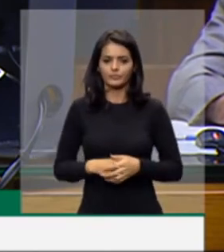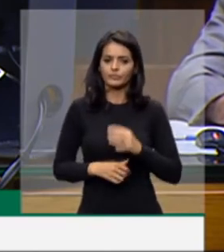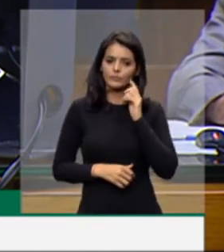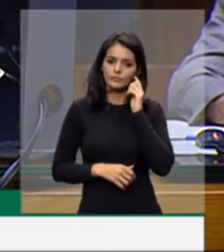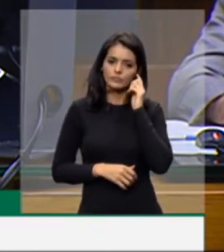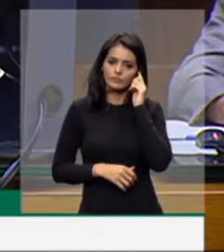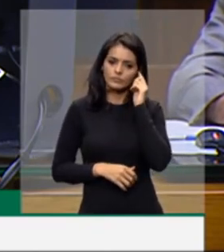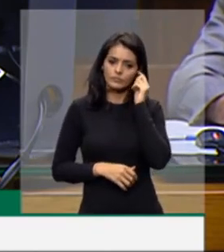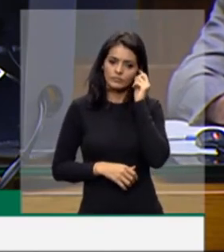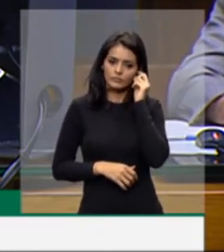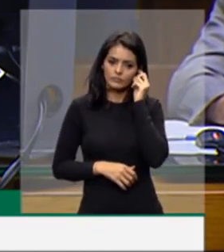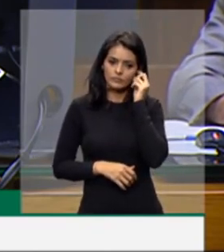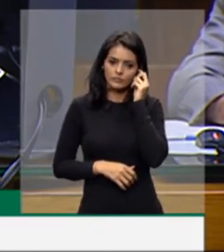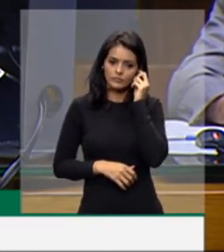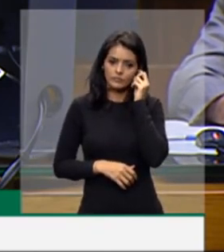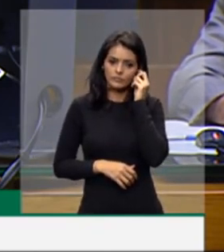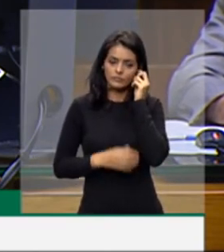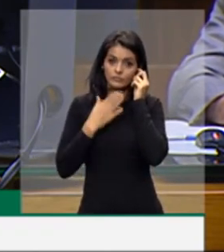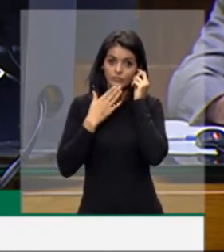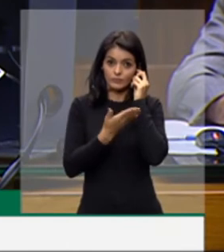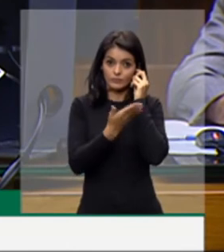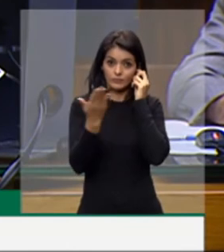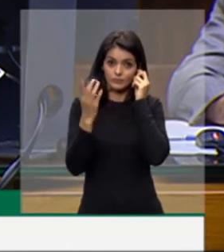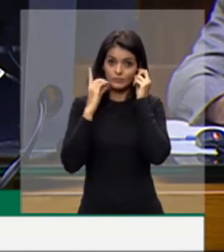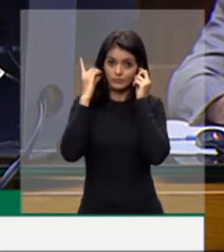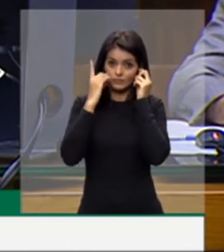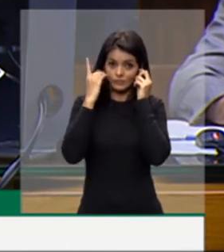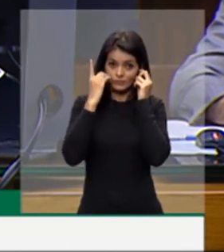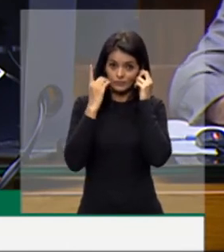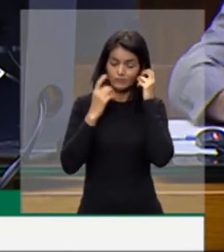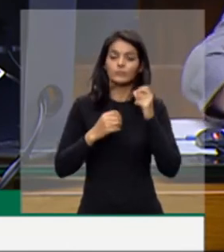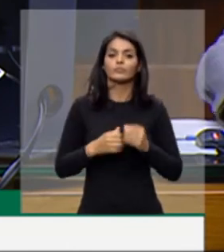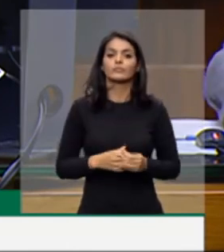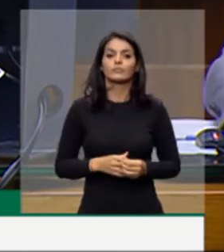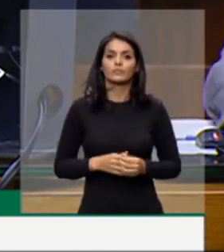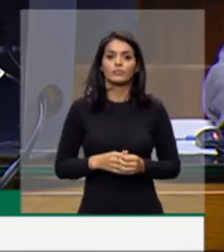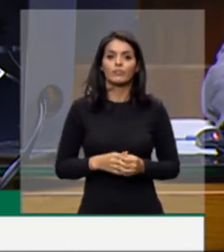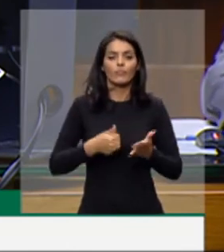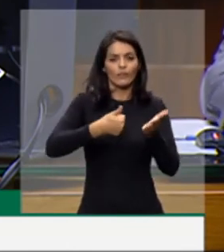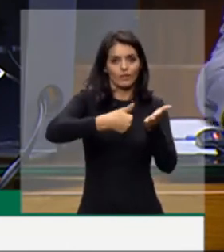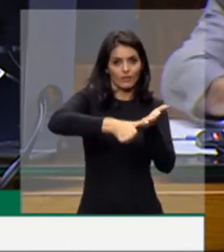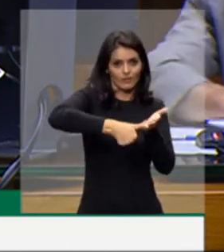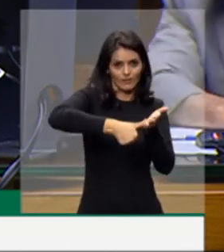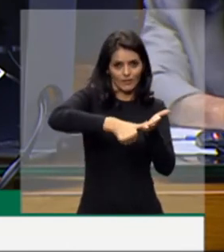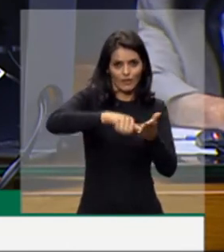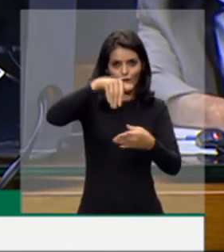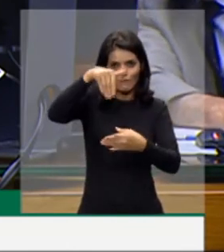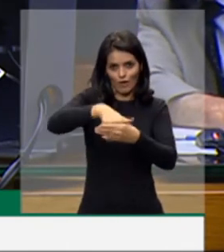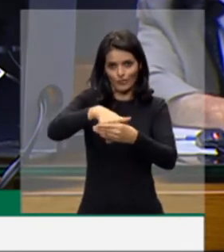COMO SE ACHAM, REJEITADO. -- VERIFICAÇÃO PRESIDENTE. -- VERIFICAÇÃO, CONCEDIDA, VERIFICAÇÃO CONCEDIDA, PEÇO A TODOS OS